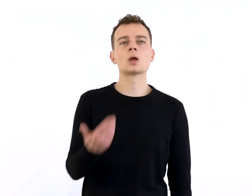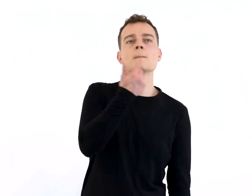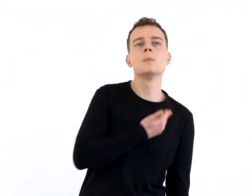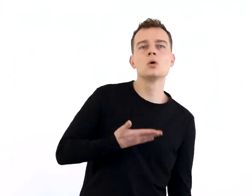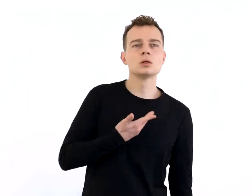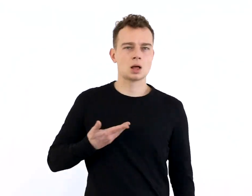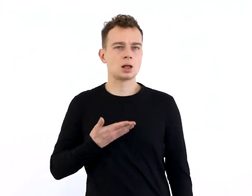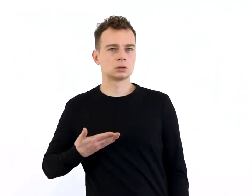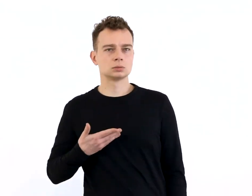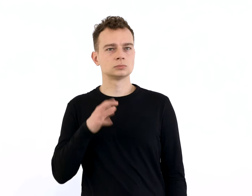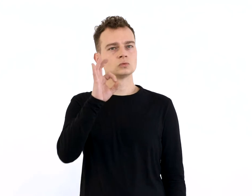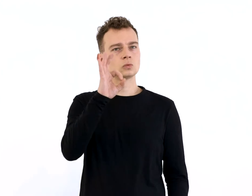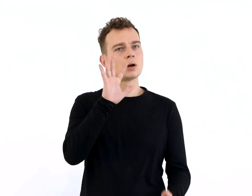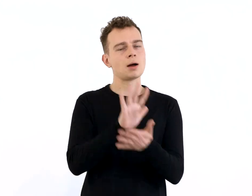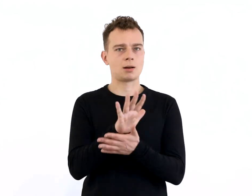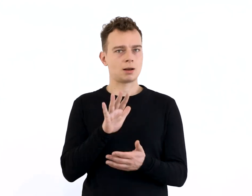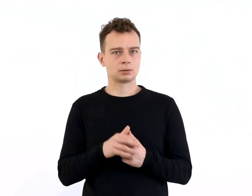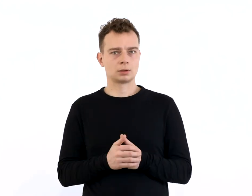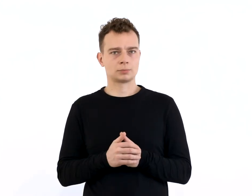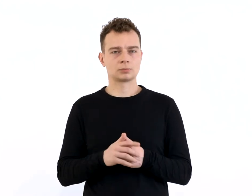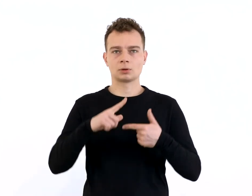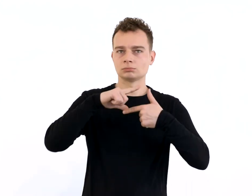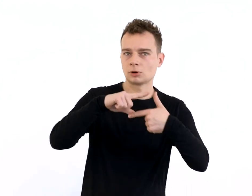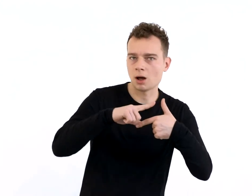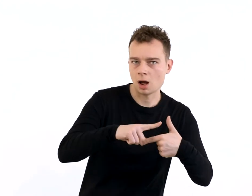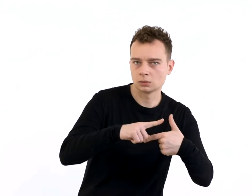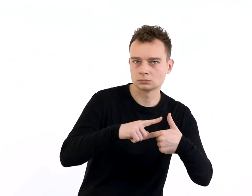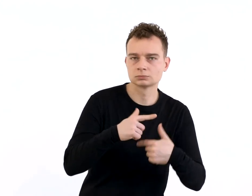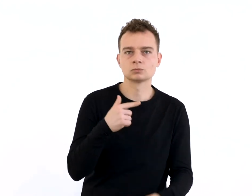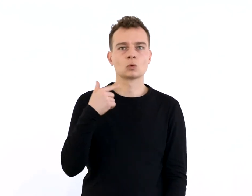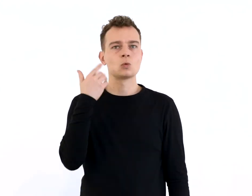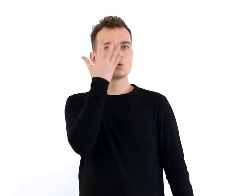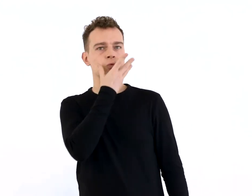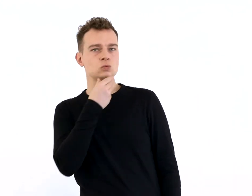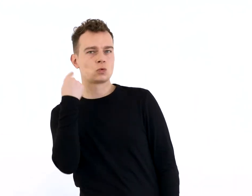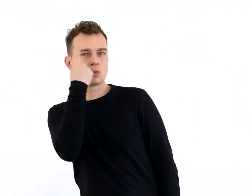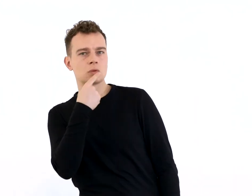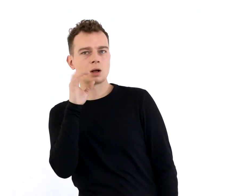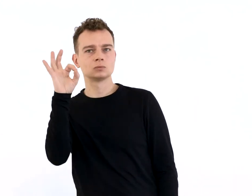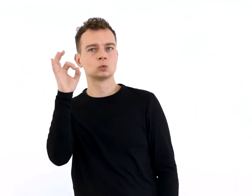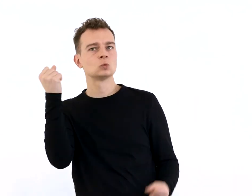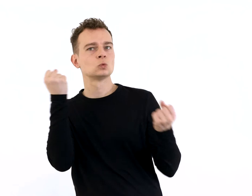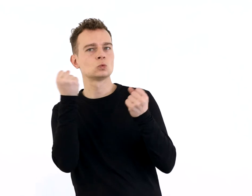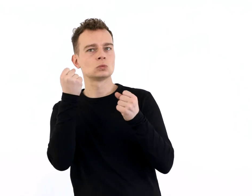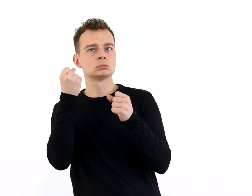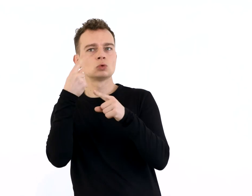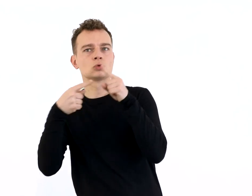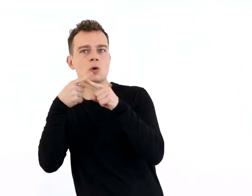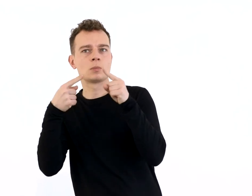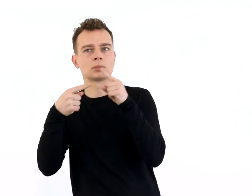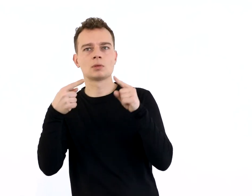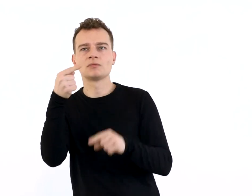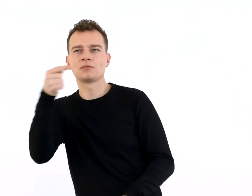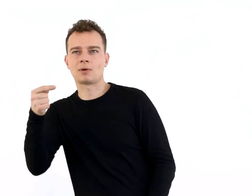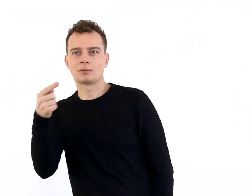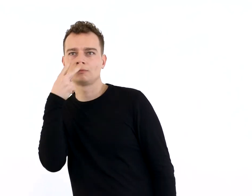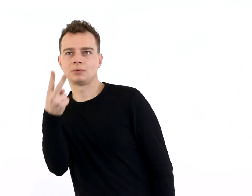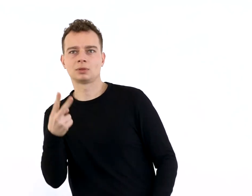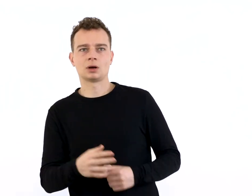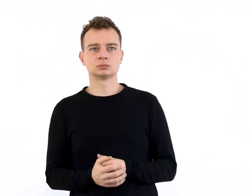Cechuje je realizm, w oddawaniu najdrobniejszych wad urody.